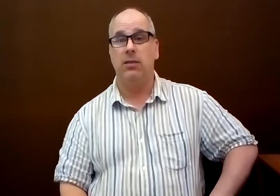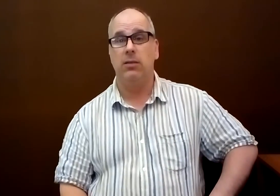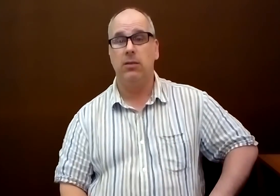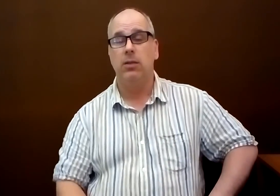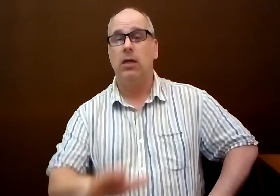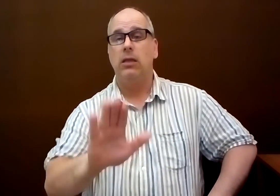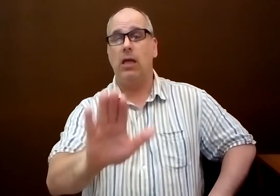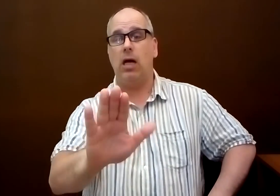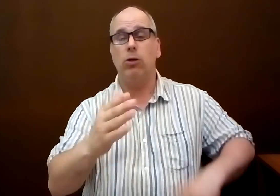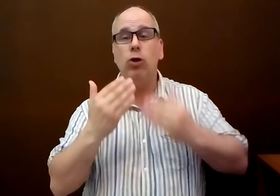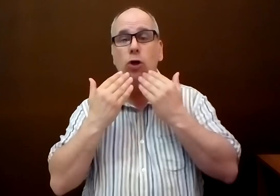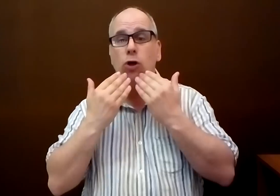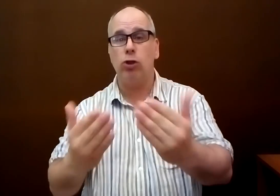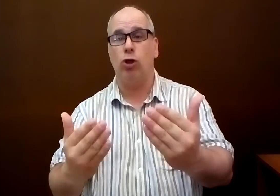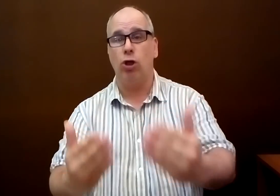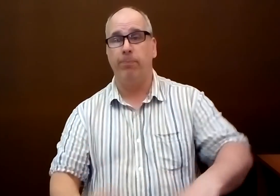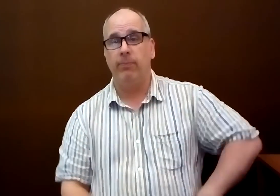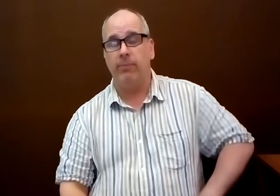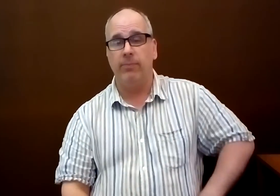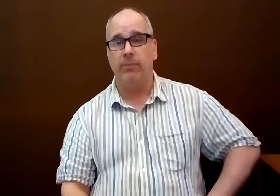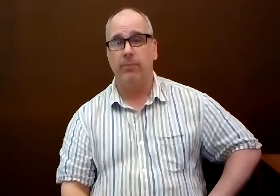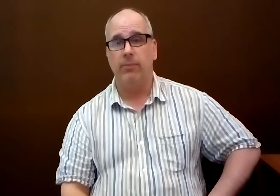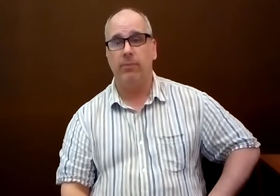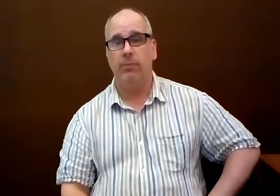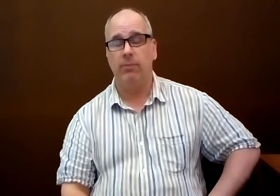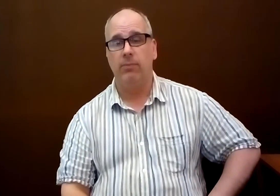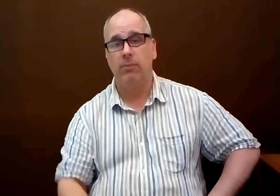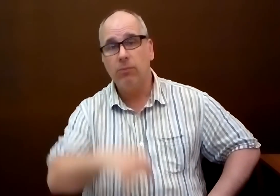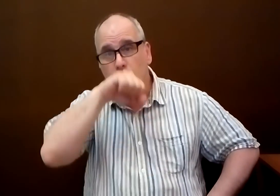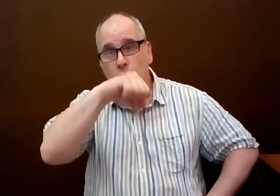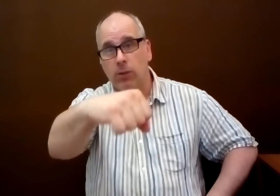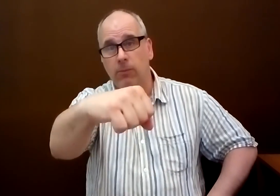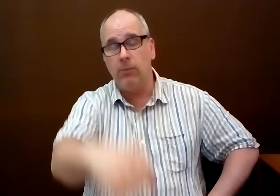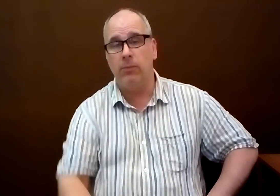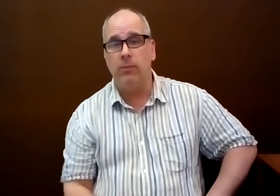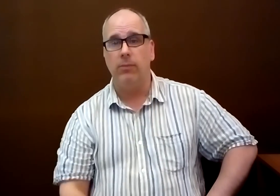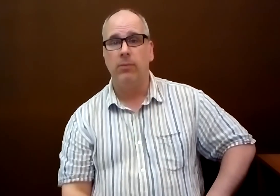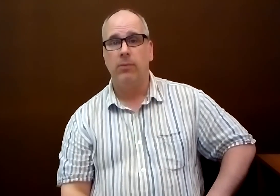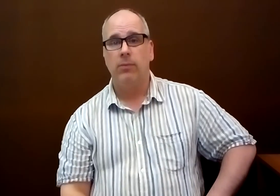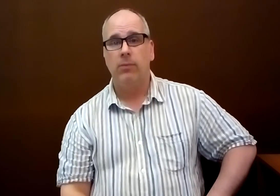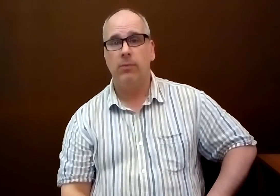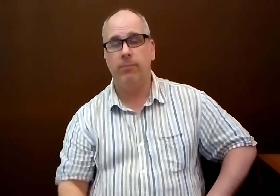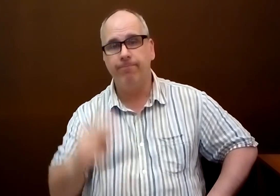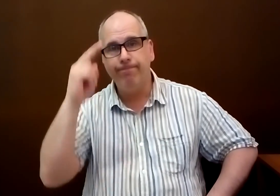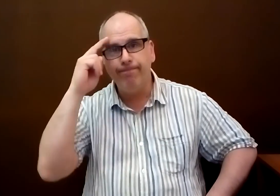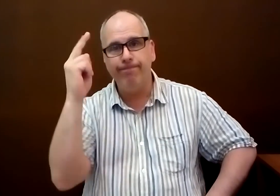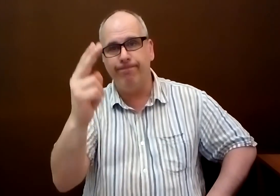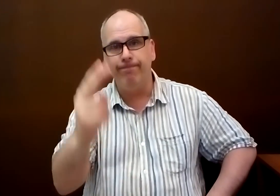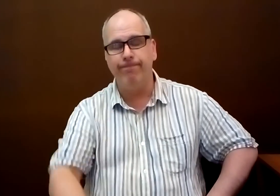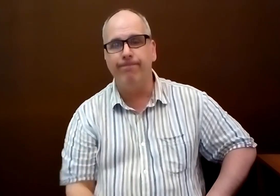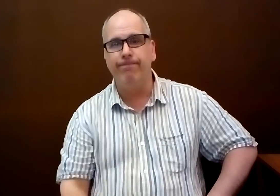Neked köszönhetően. Csókolom. Helló!